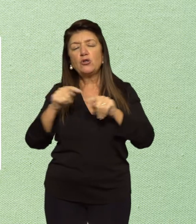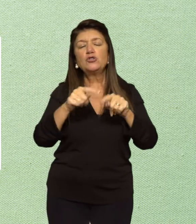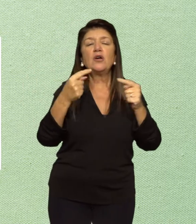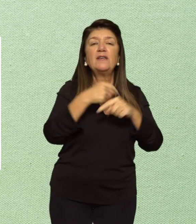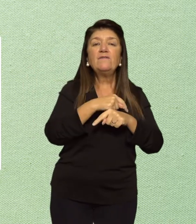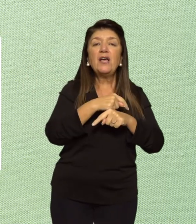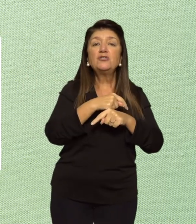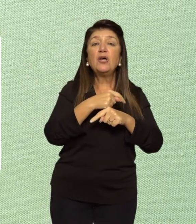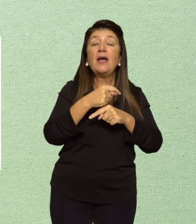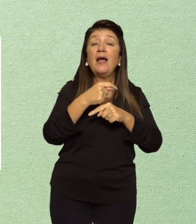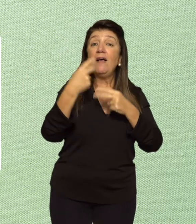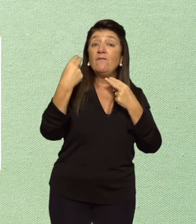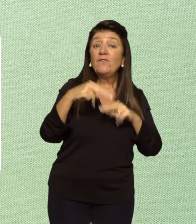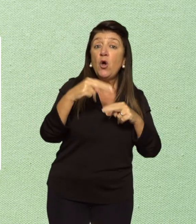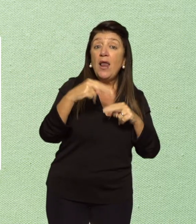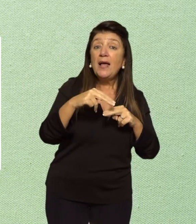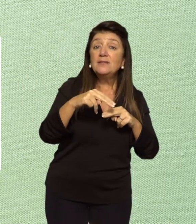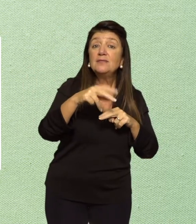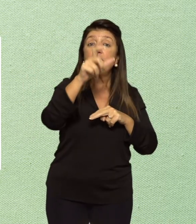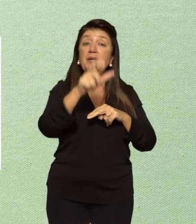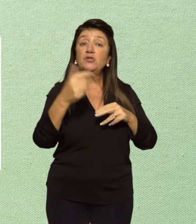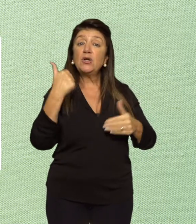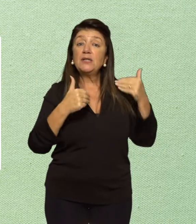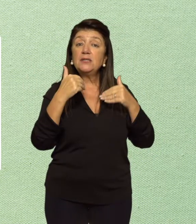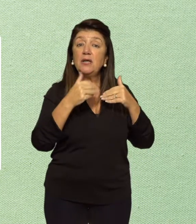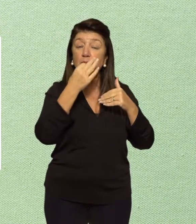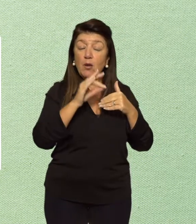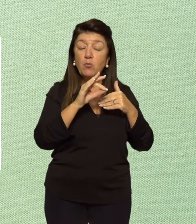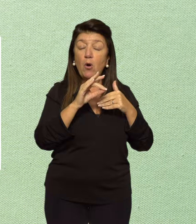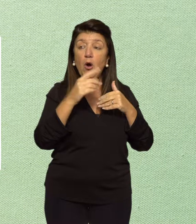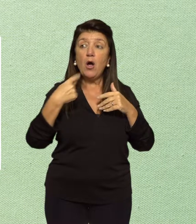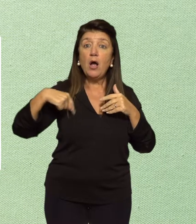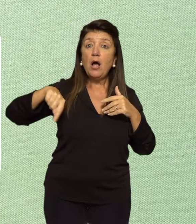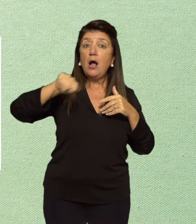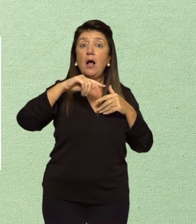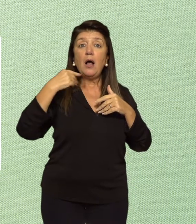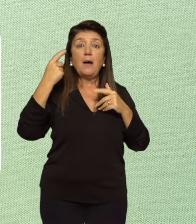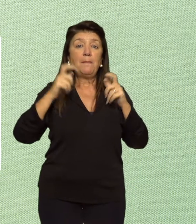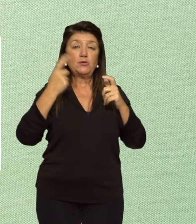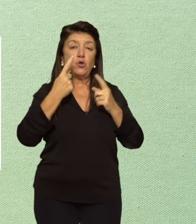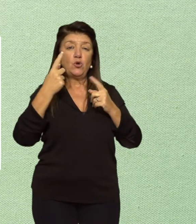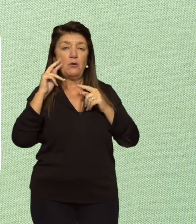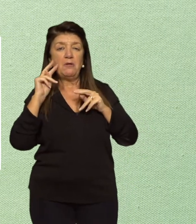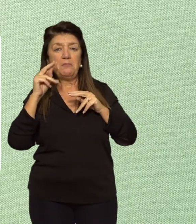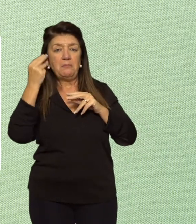affiancamento nelle concezioni delle persone comuni. E quindi, nello specifico,